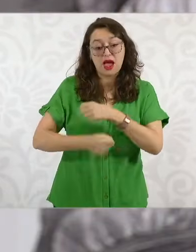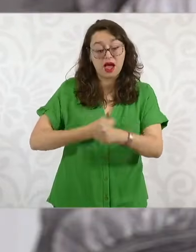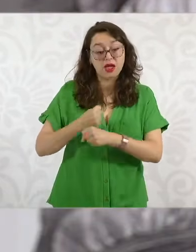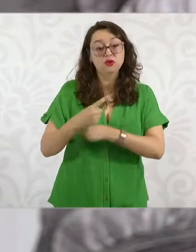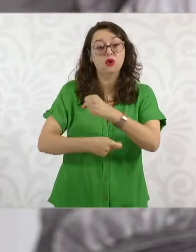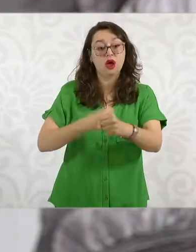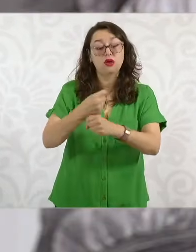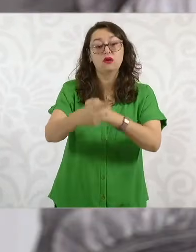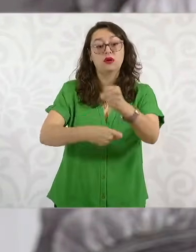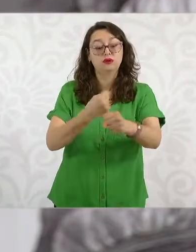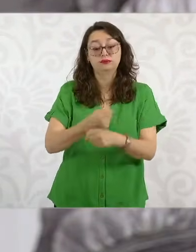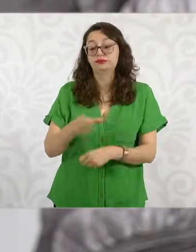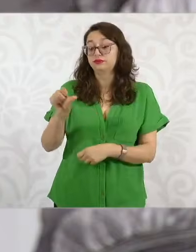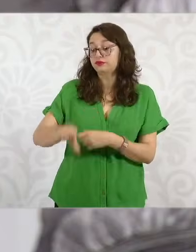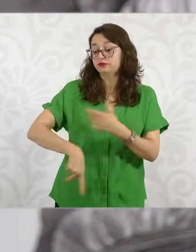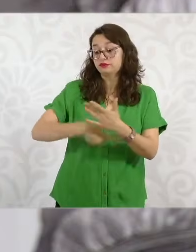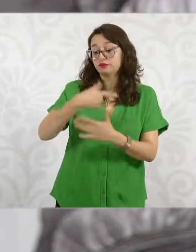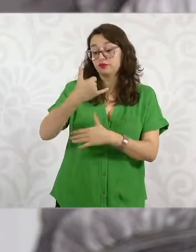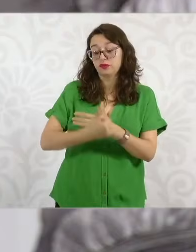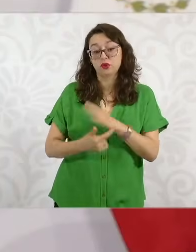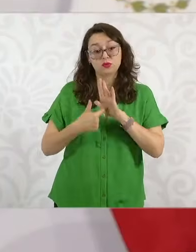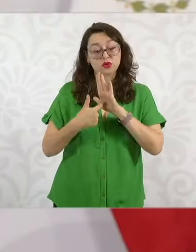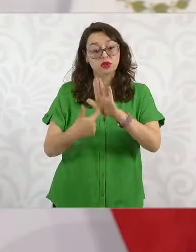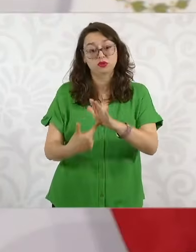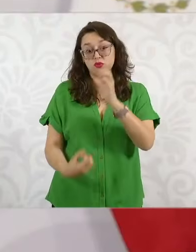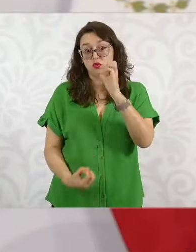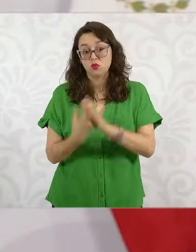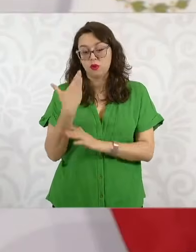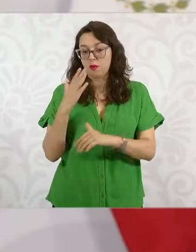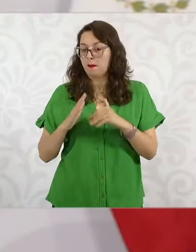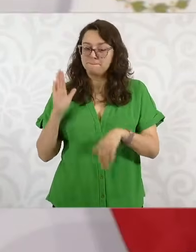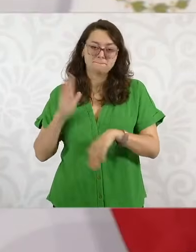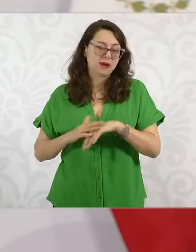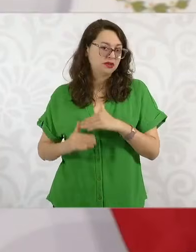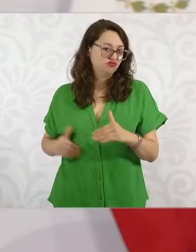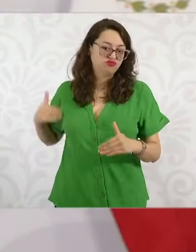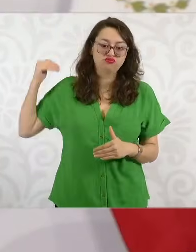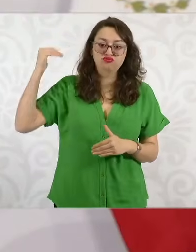El proyecto que hoy presentamos va un paso más allá. Se trata de la construcción de una planta